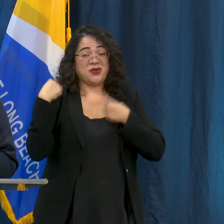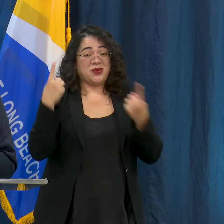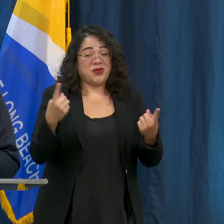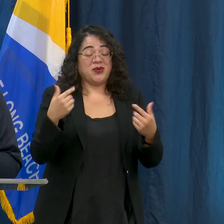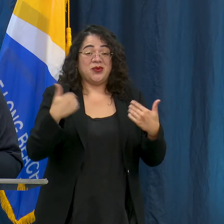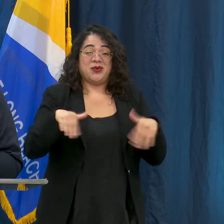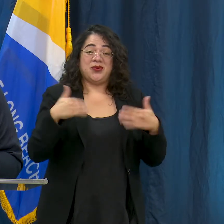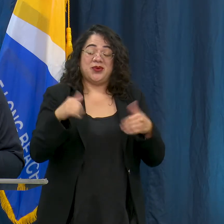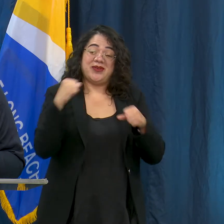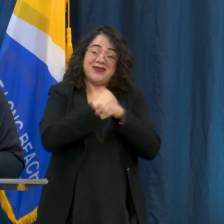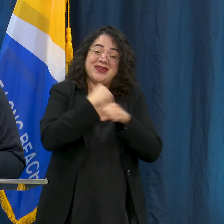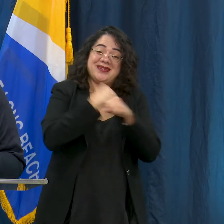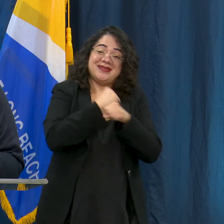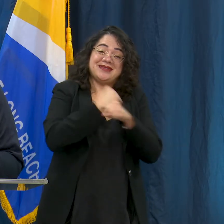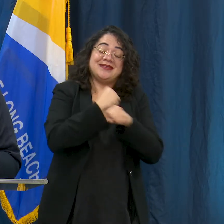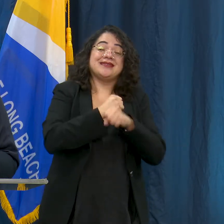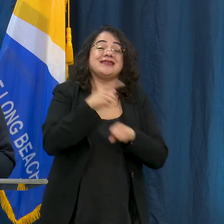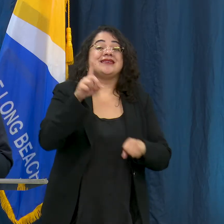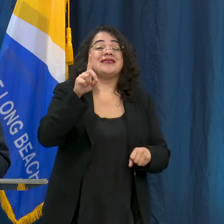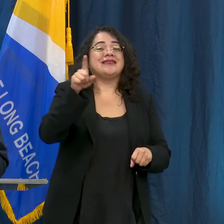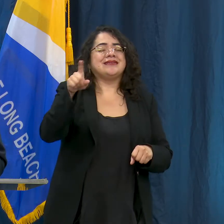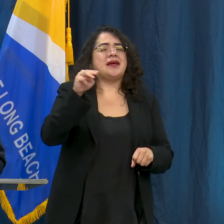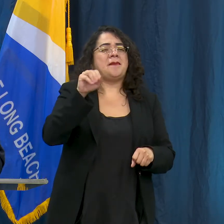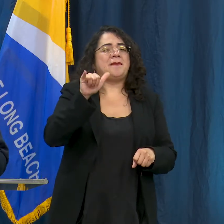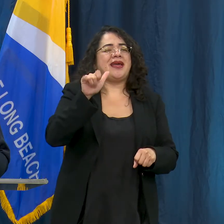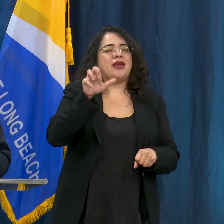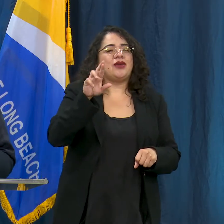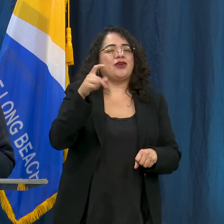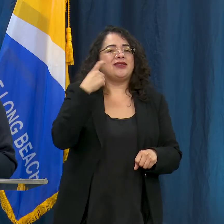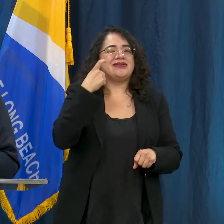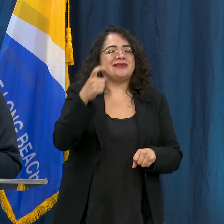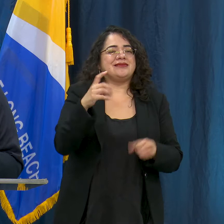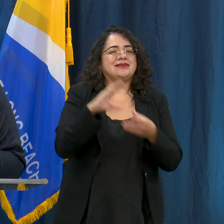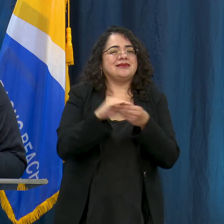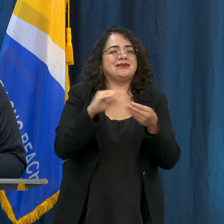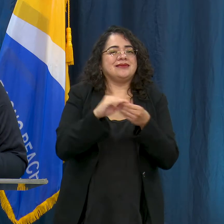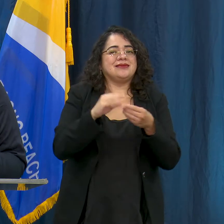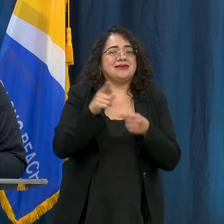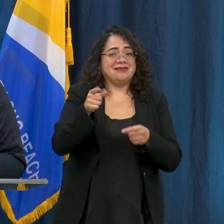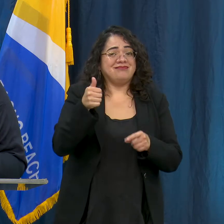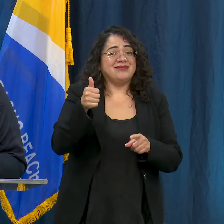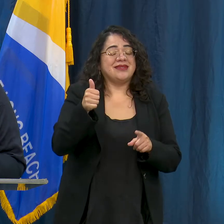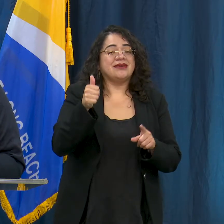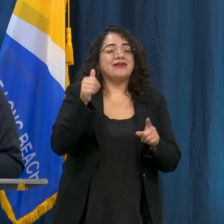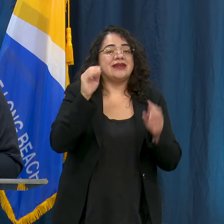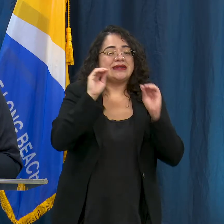o el como una estro hace pocos años y tambien como immigrant a tambien este